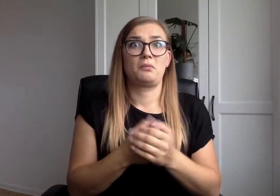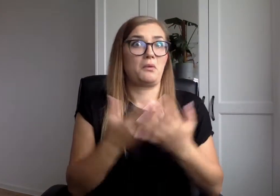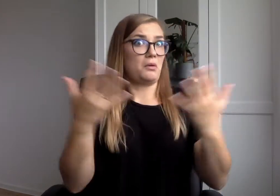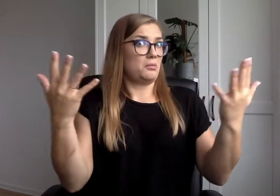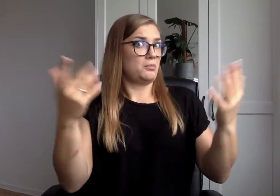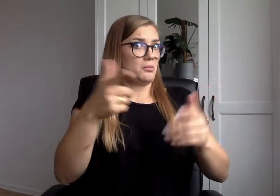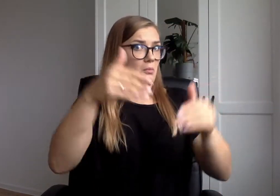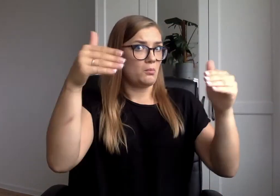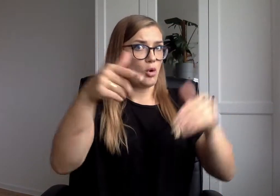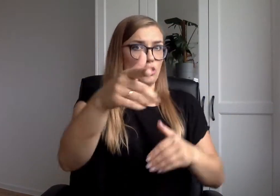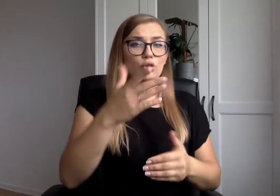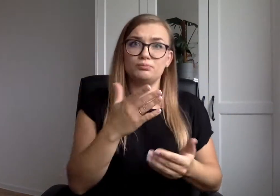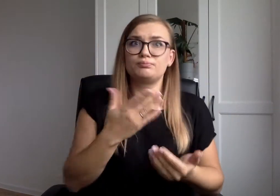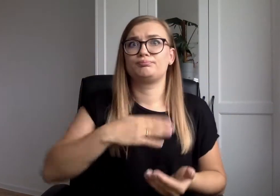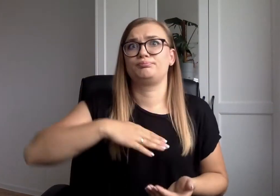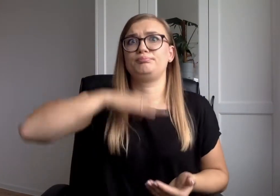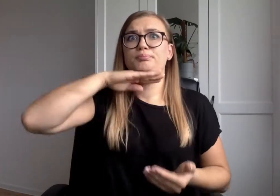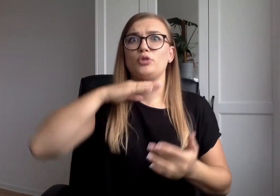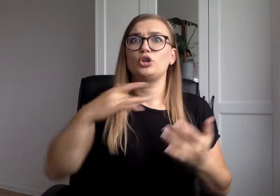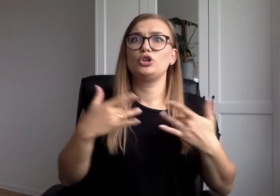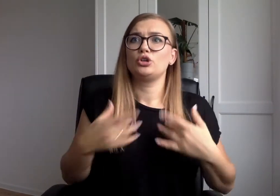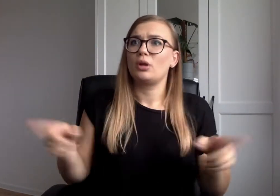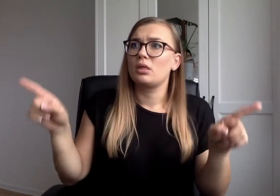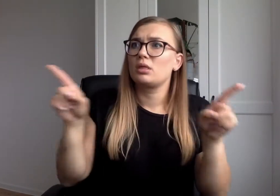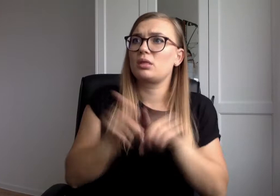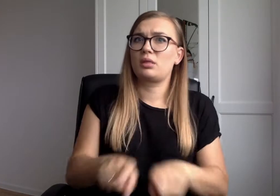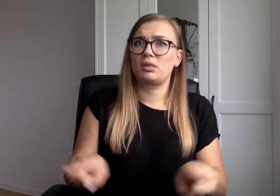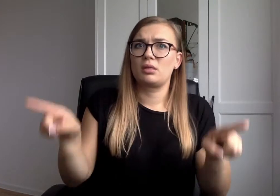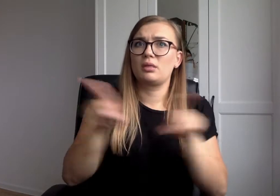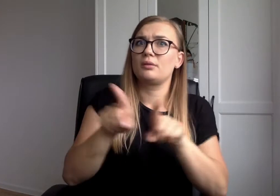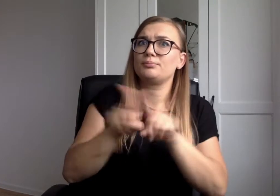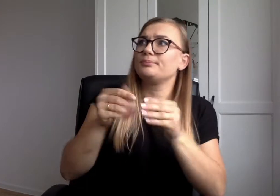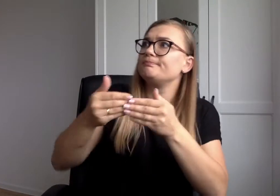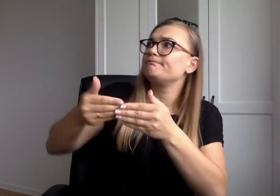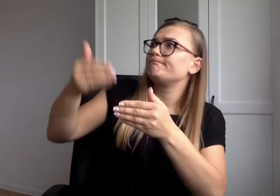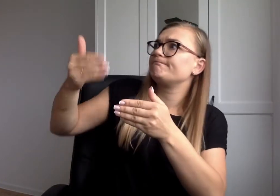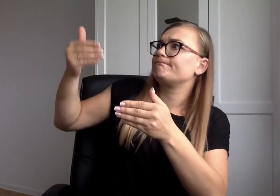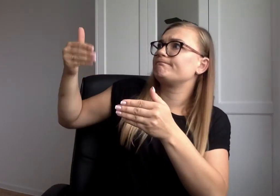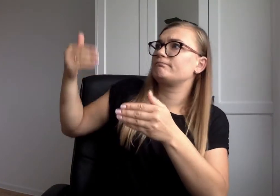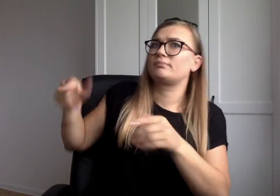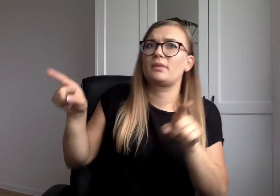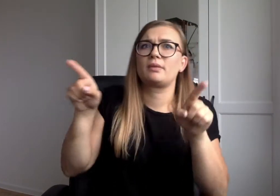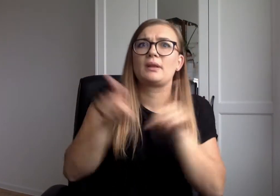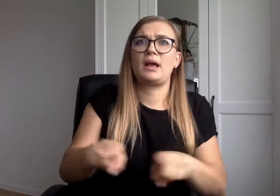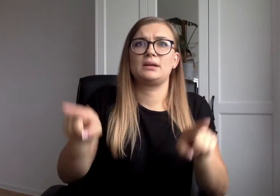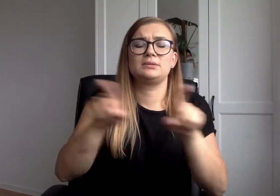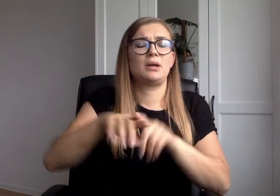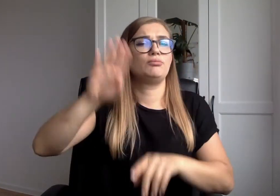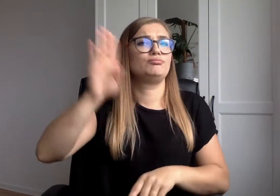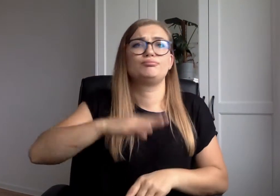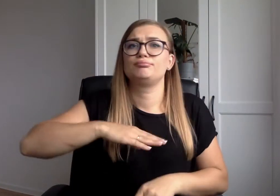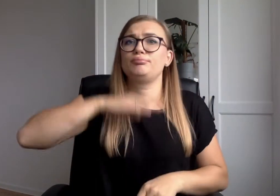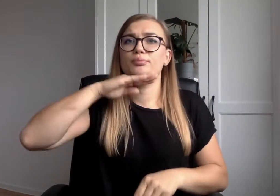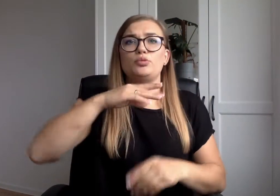A może masz dość monotonii, tego, że każdy dzień jest podobny do poprzedniego.